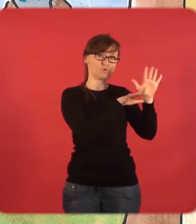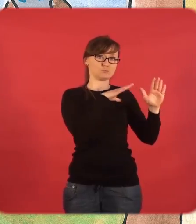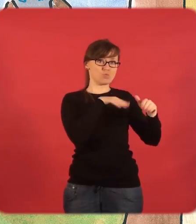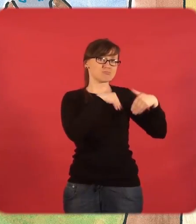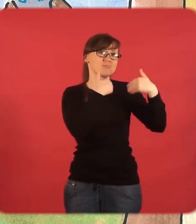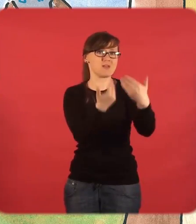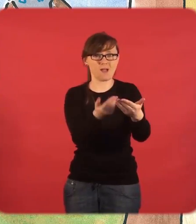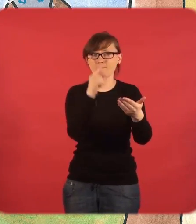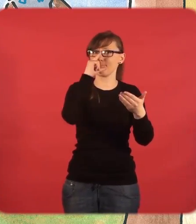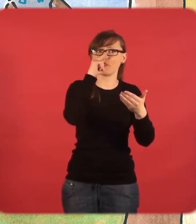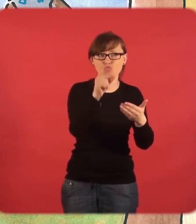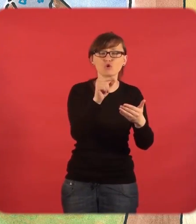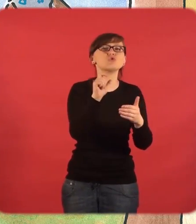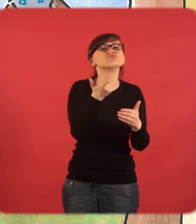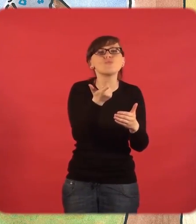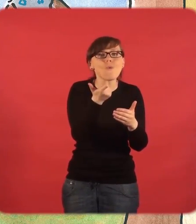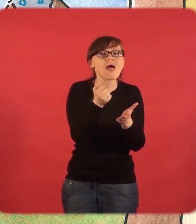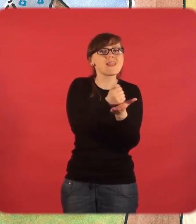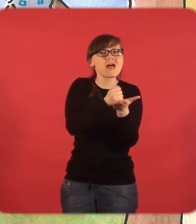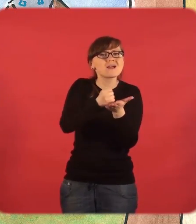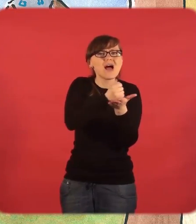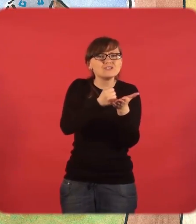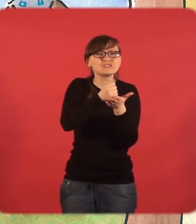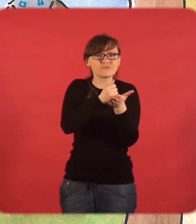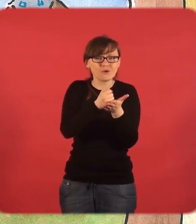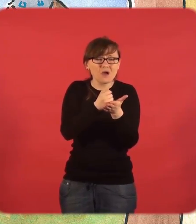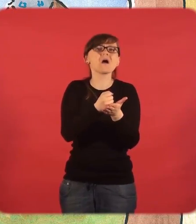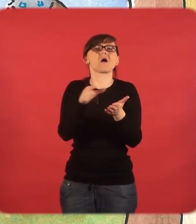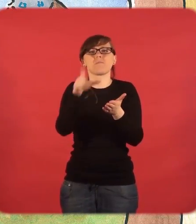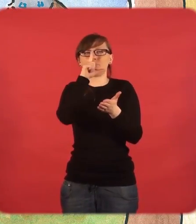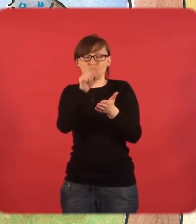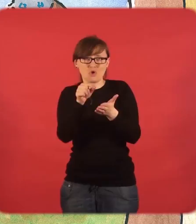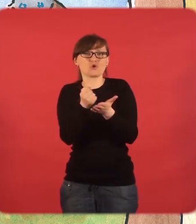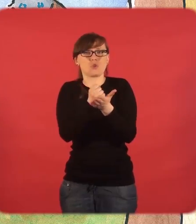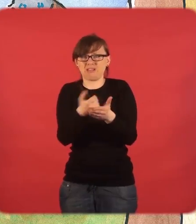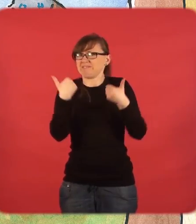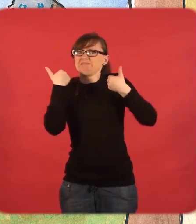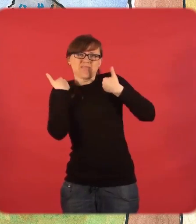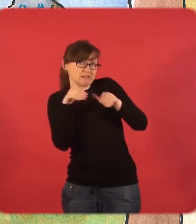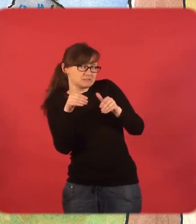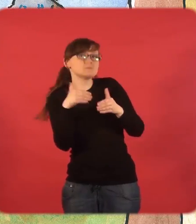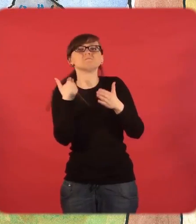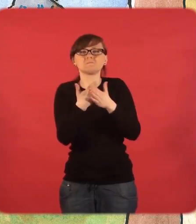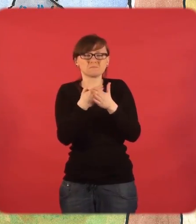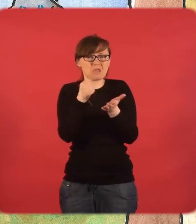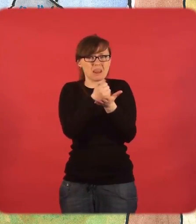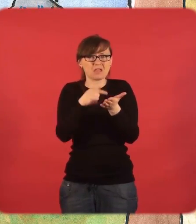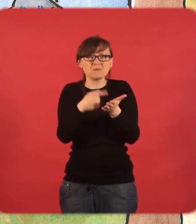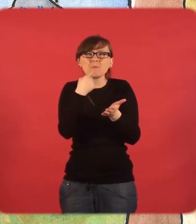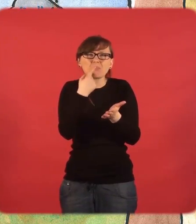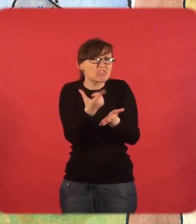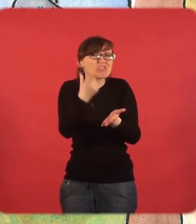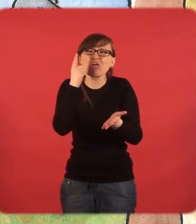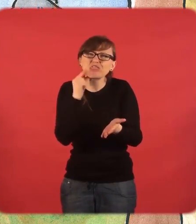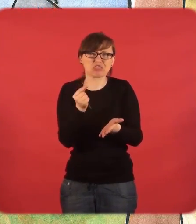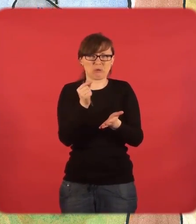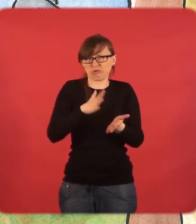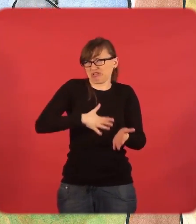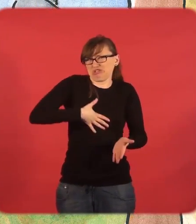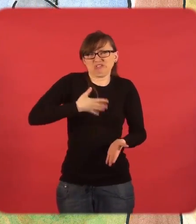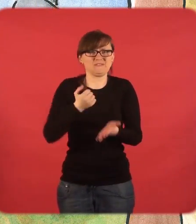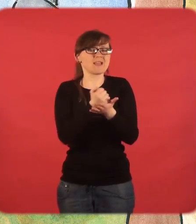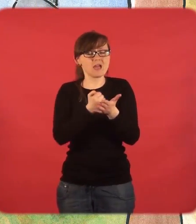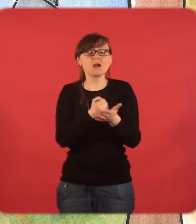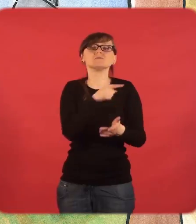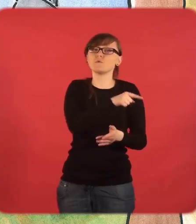Podała pajacykowi lekarstwo, ale on nie chciał go wypić, mówiąc, że jest gorzkie, chociaż nawet go nie spróbował.